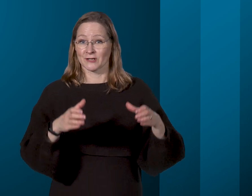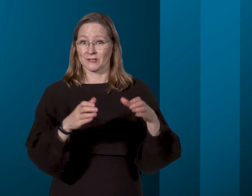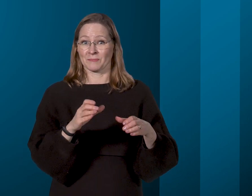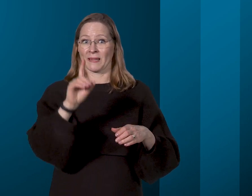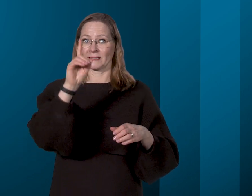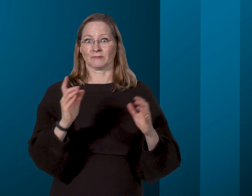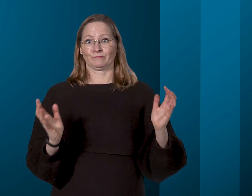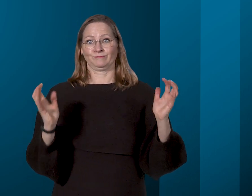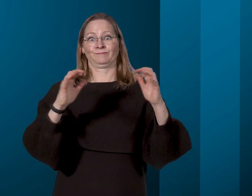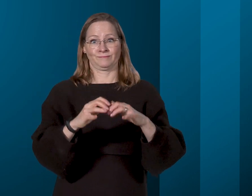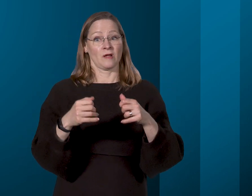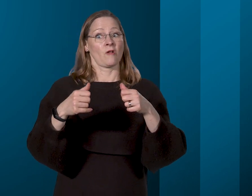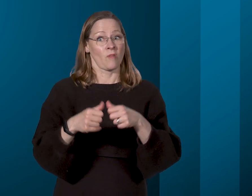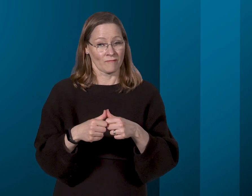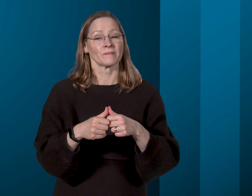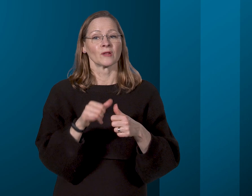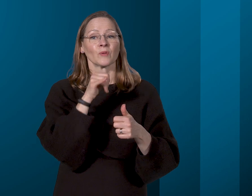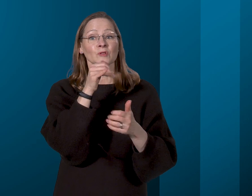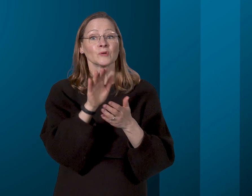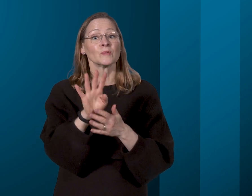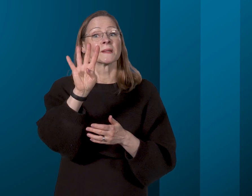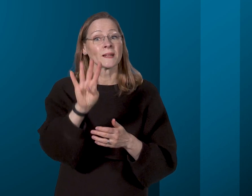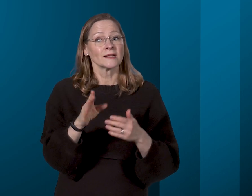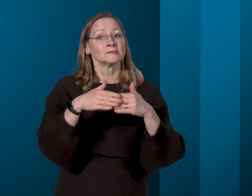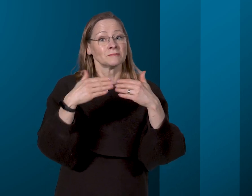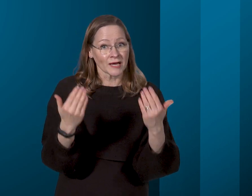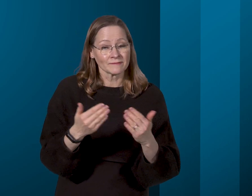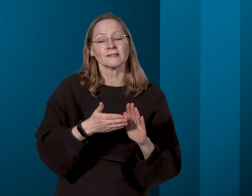Ryhmän ensimmäinen kokoontuminen on luvassa 4.4., -